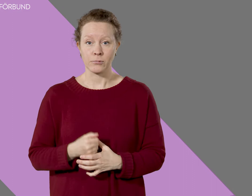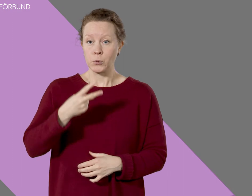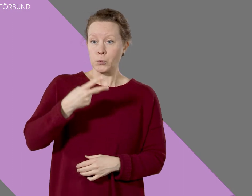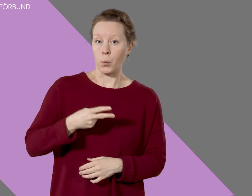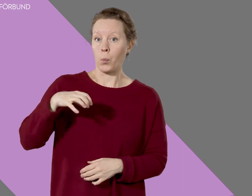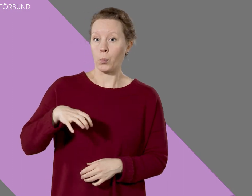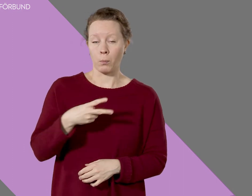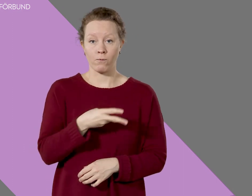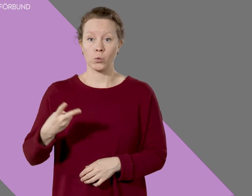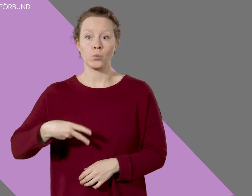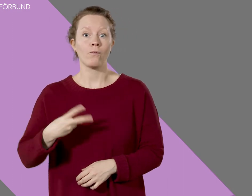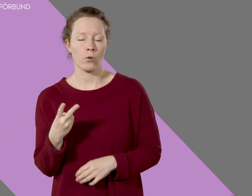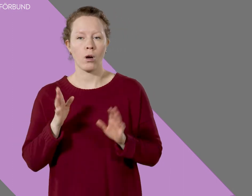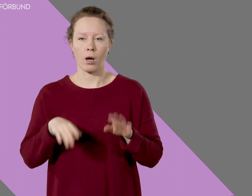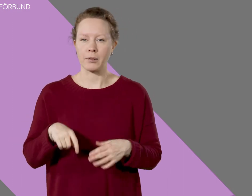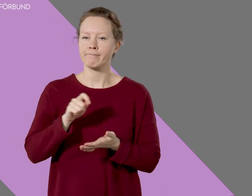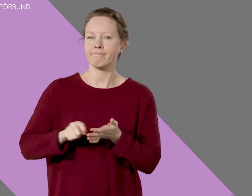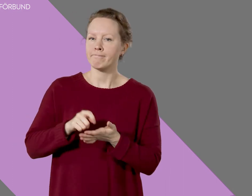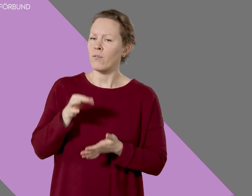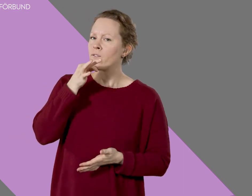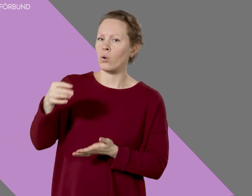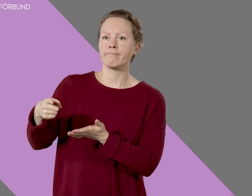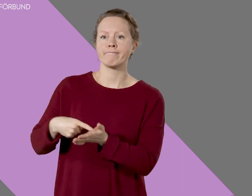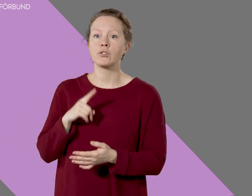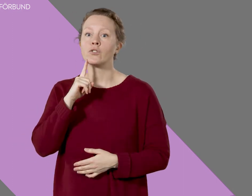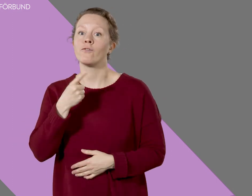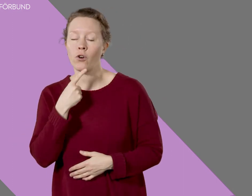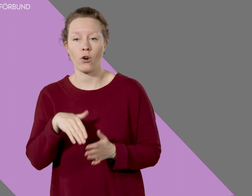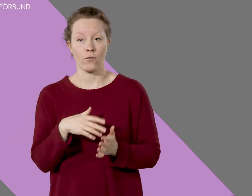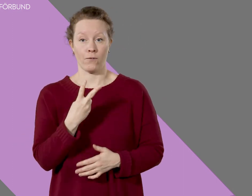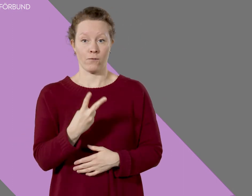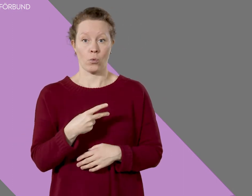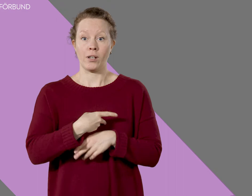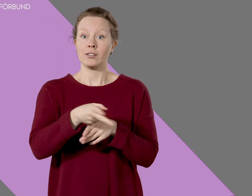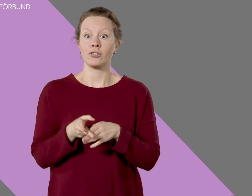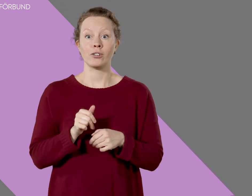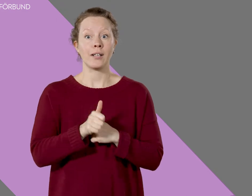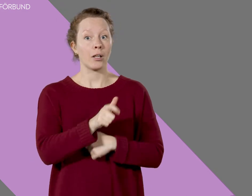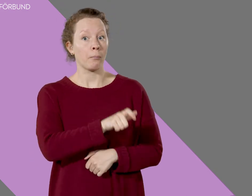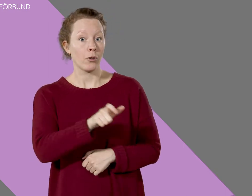I sitt skriftliga spörsmål den 20 oktober 2022 frågade riksdagsledamöterna -